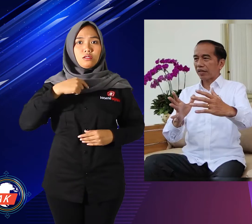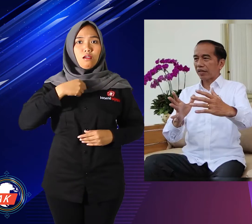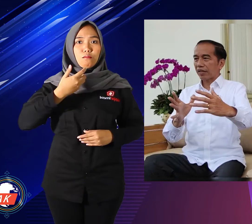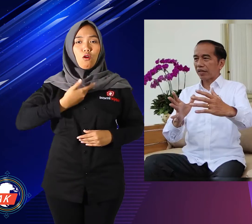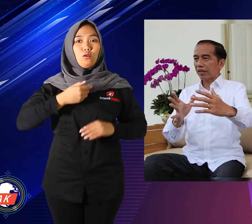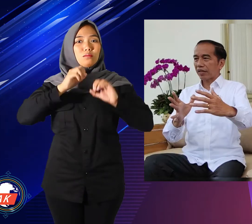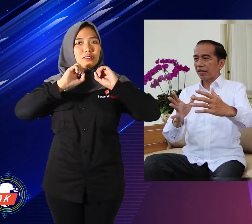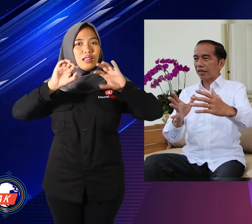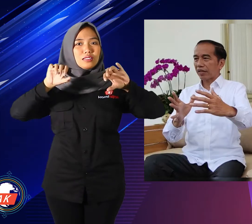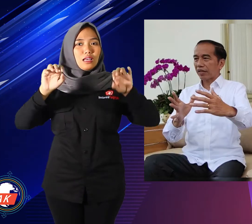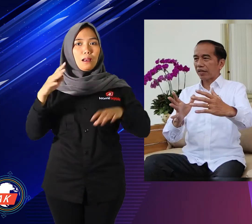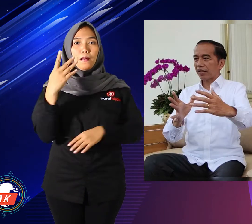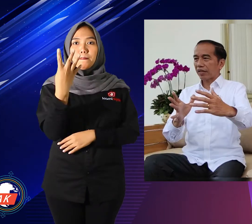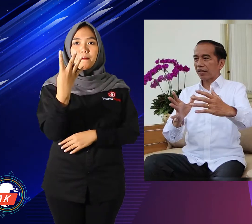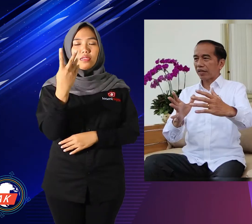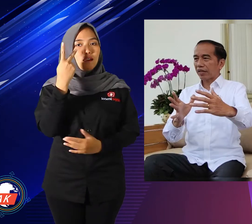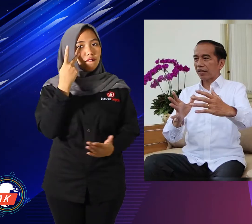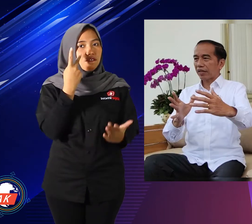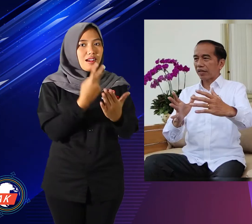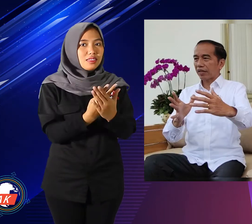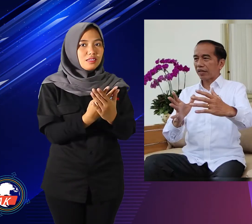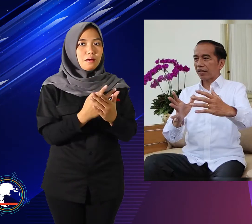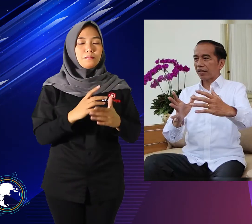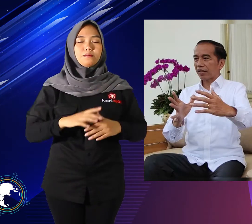Saya akan menjelaskan 4 fakta.